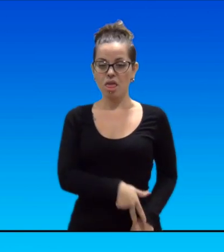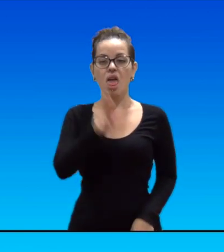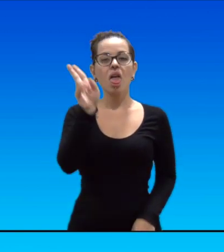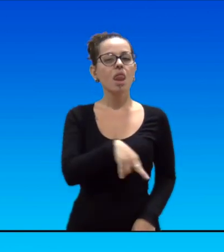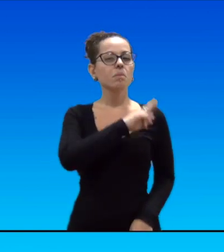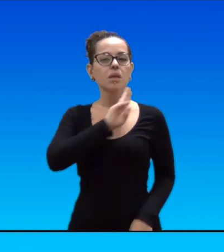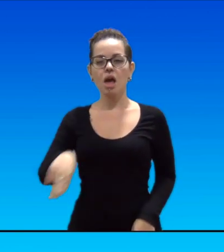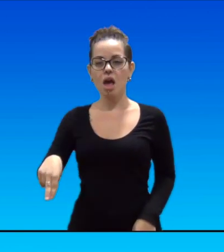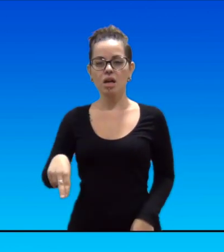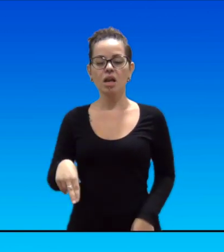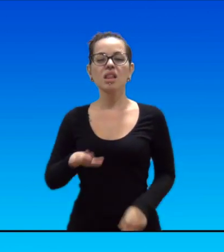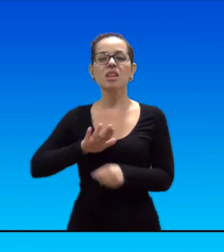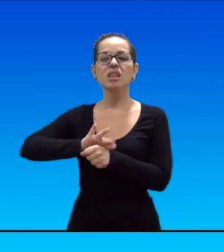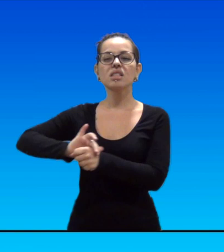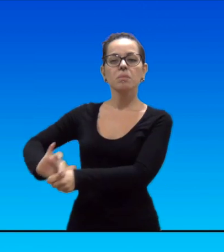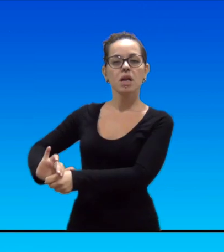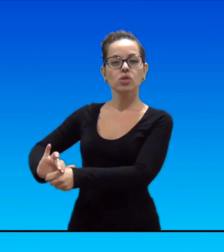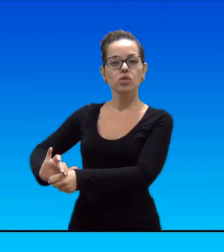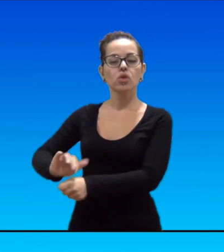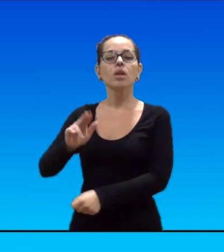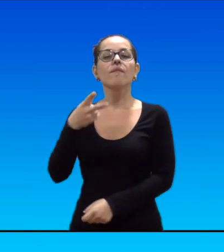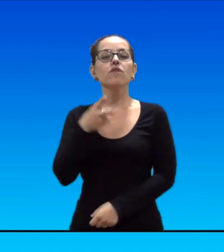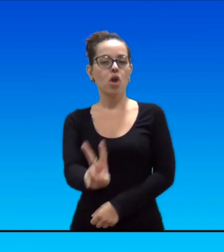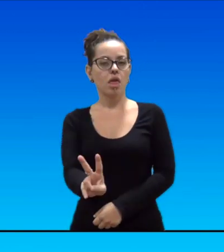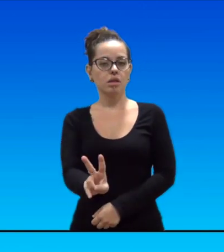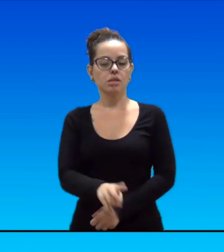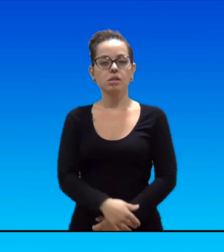e allontanare ogni forma di discriminazione e violenza.